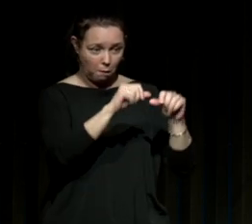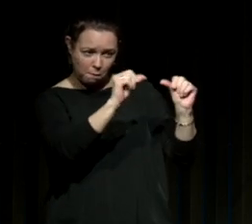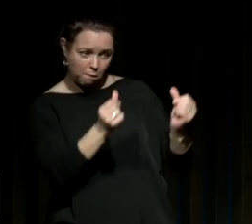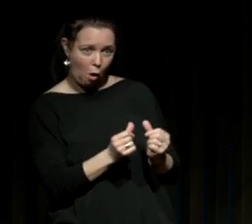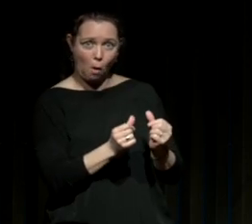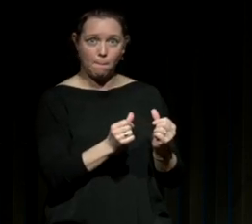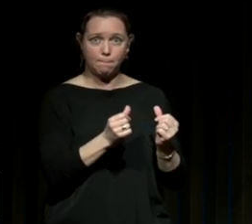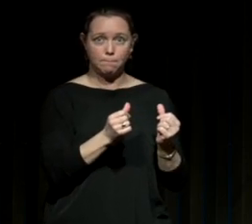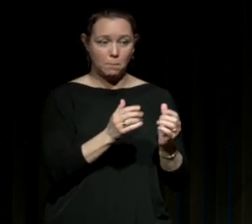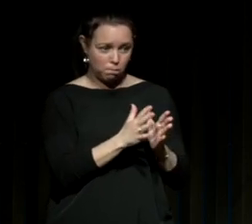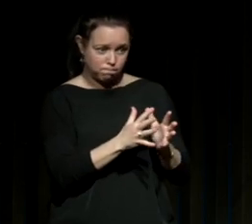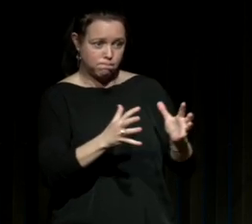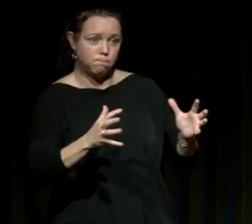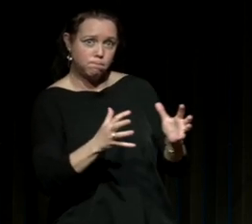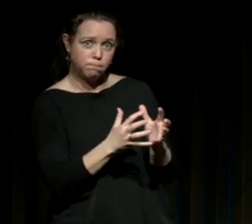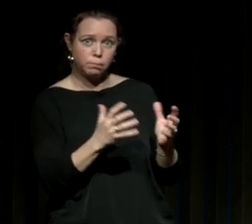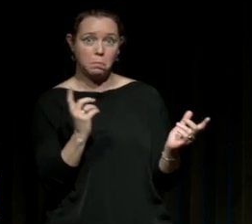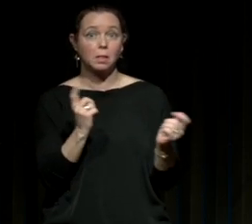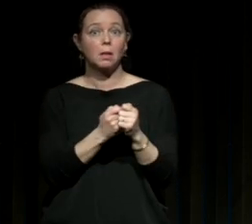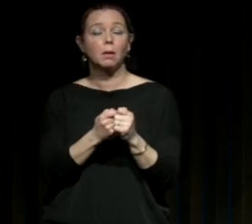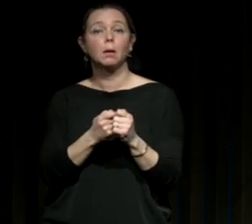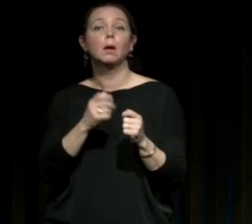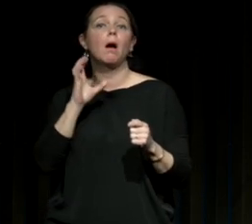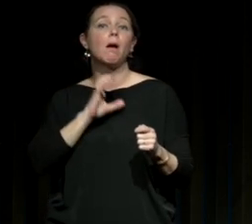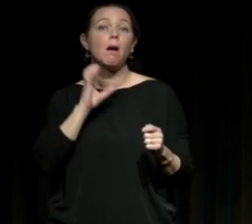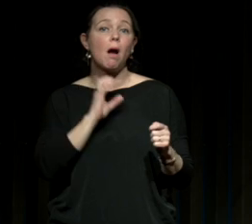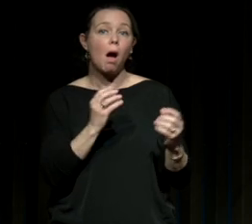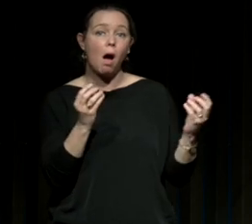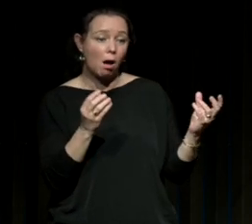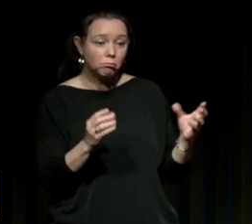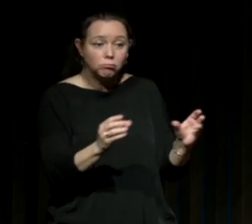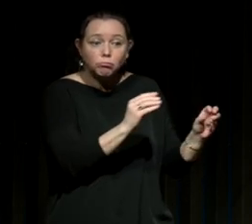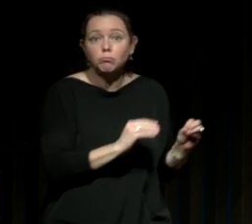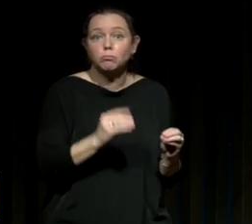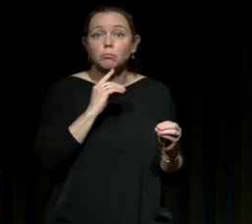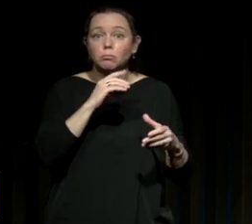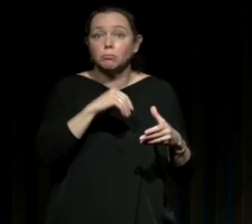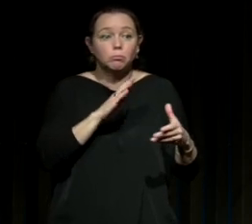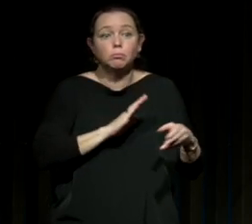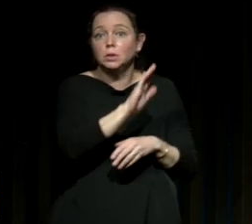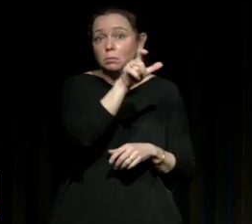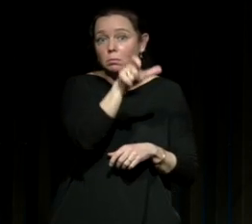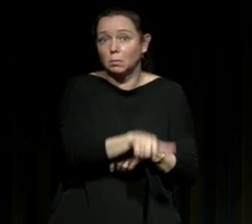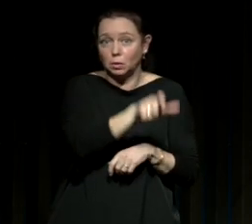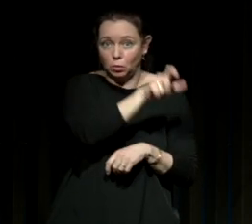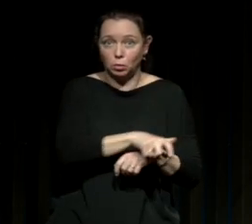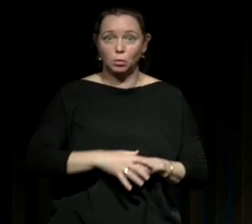à la dispositon au niveau de masse grasse de l'organisme puis on a un indice de masse